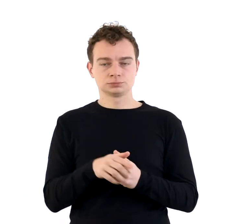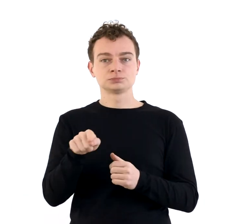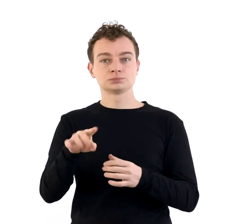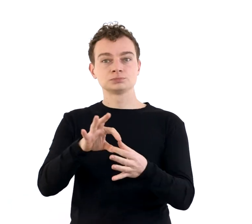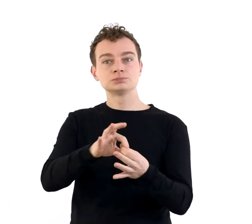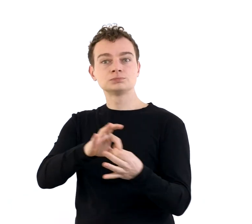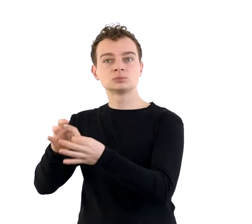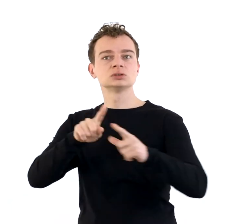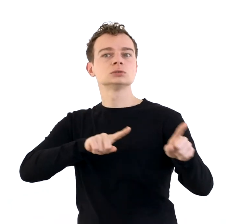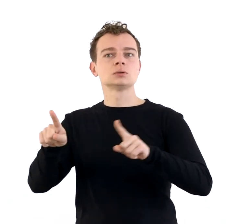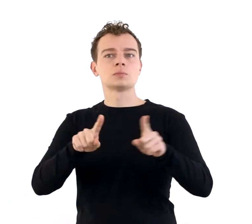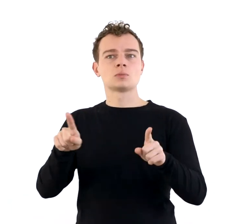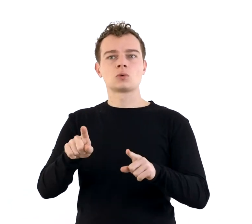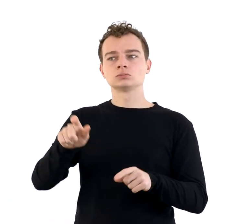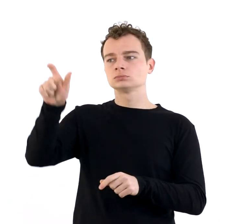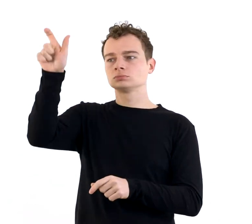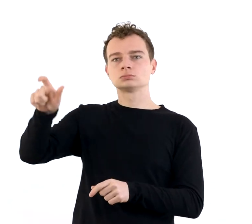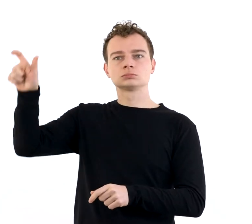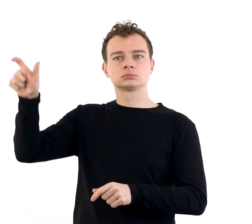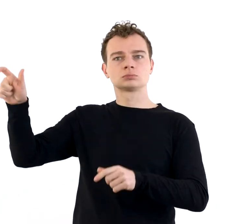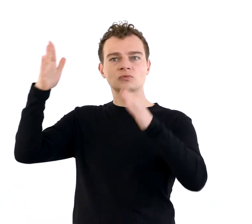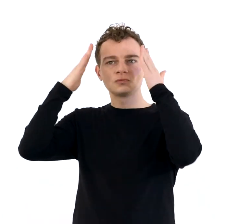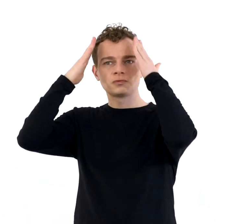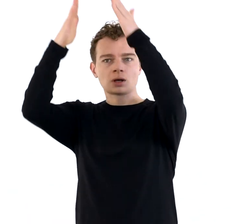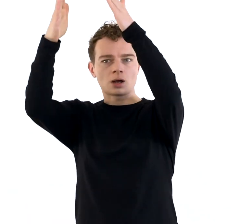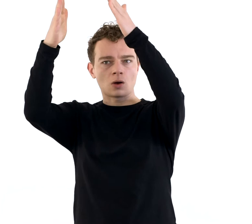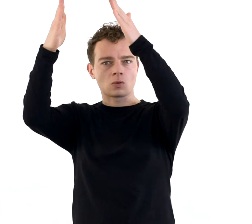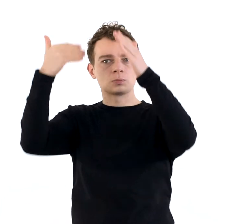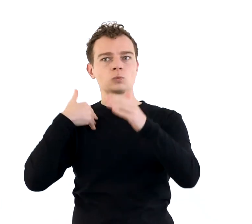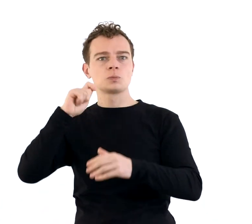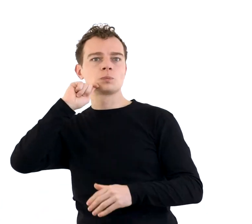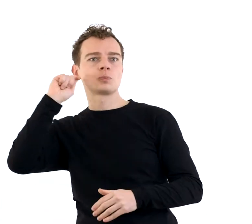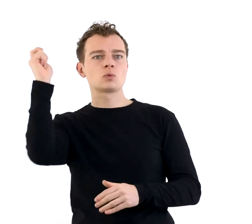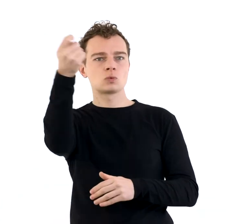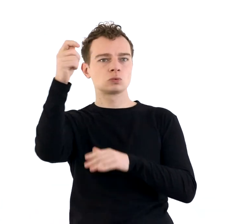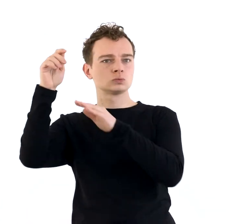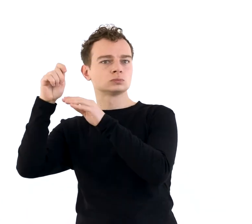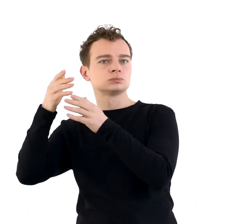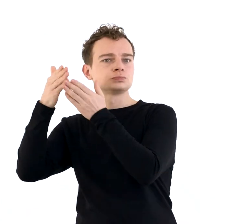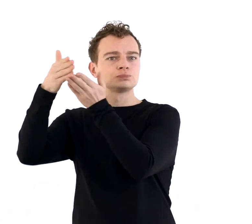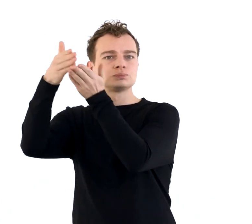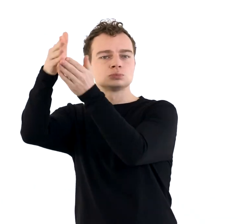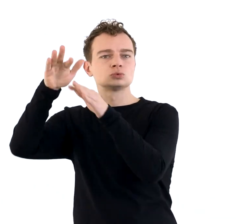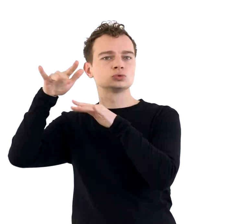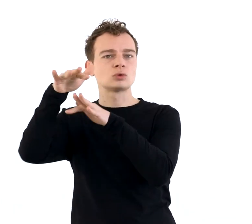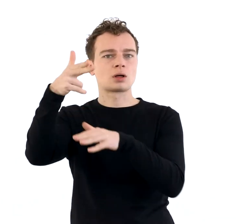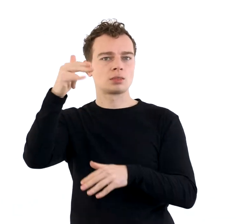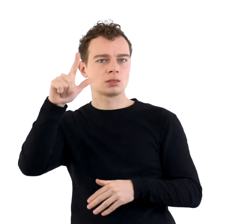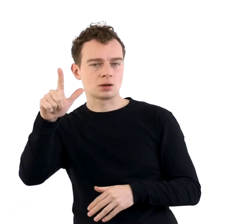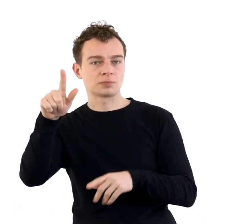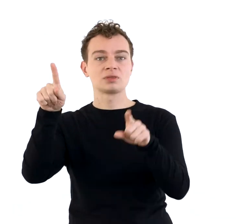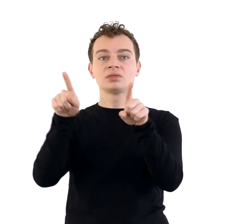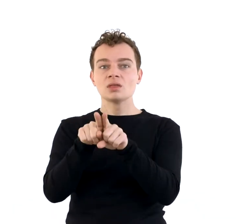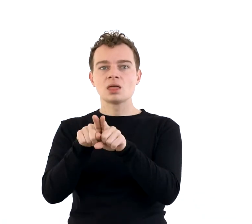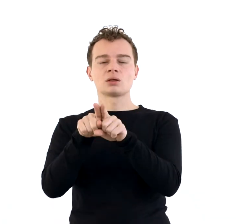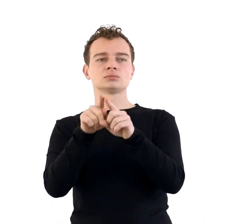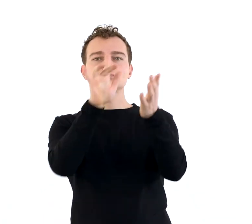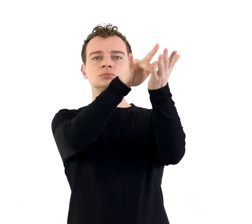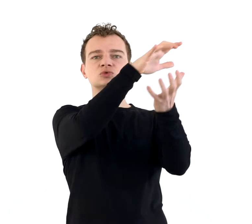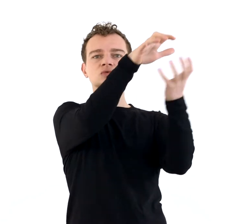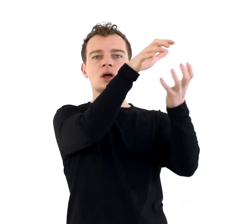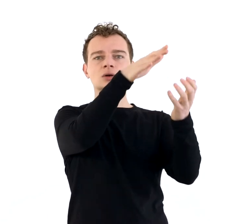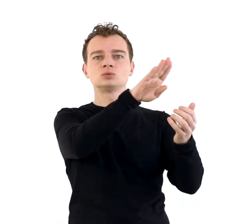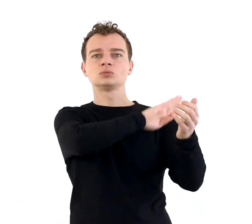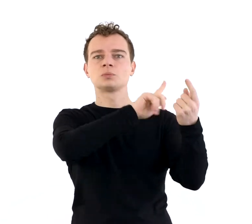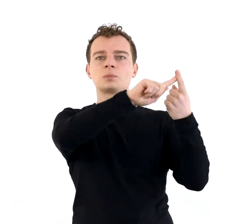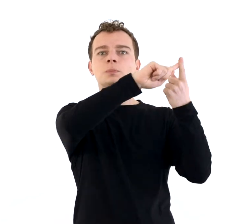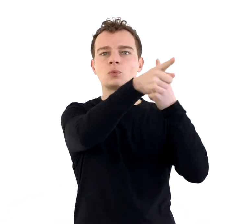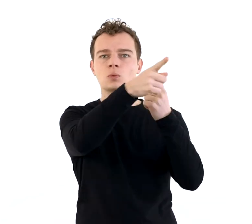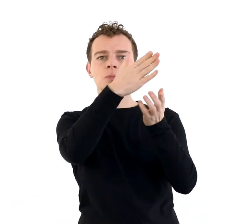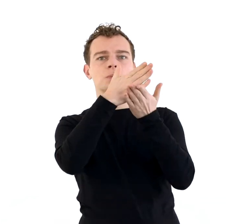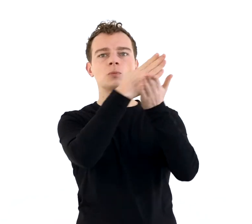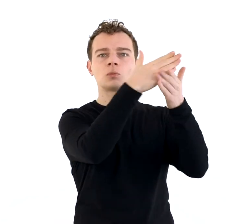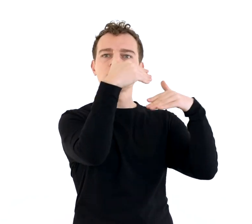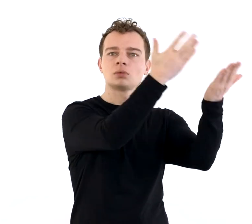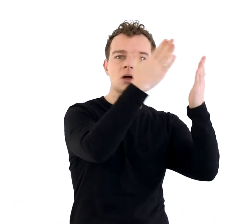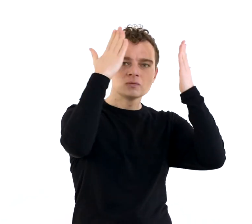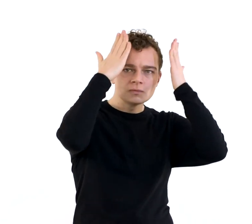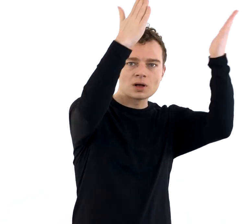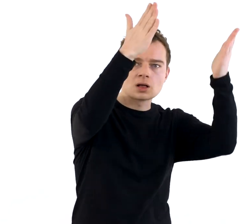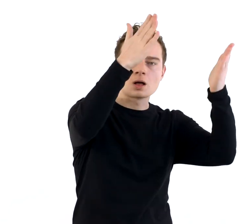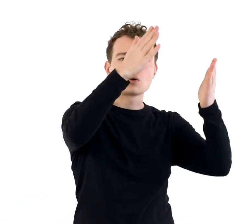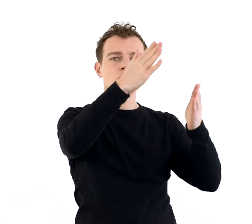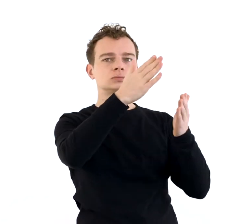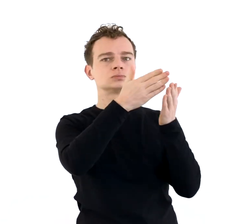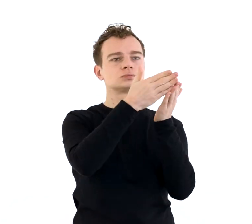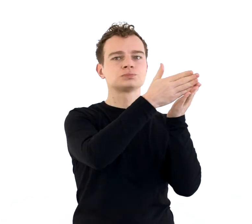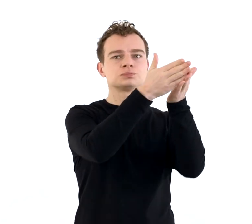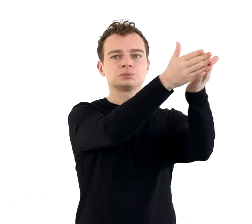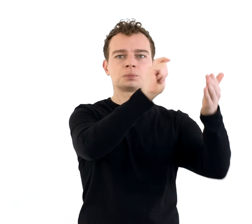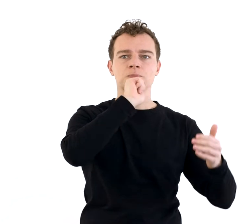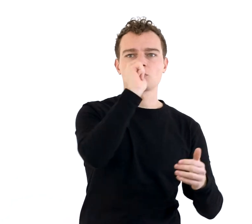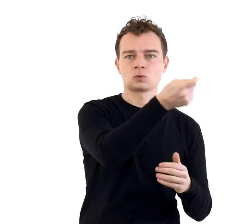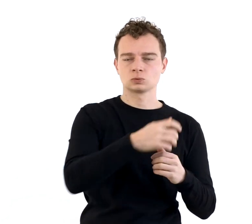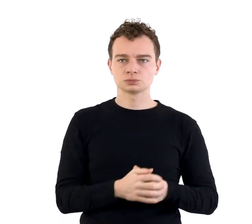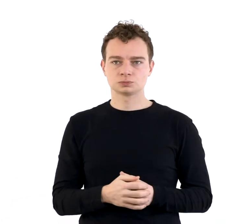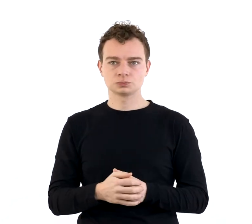symbolu podróży faraonów po Nilu oraz miały pomóc podczas podróży po zaświatach.